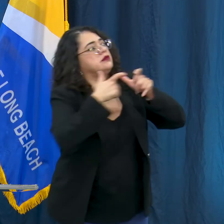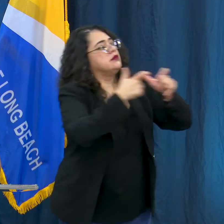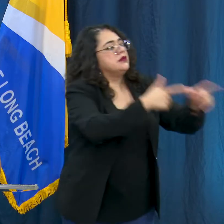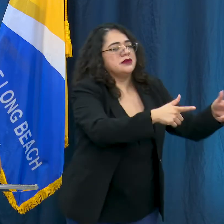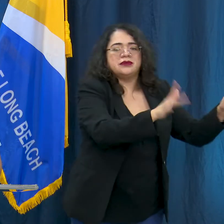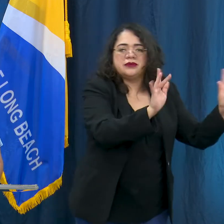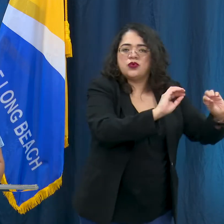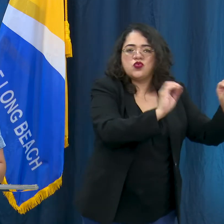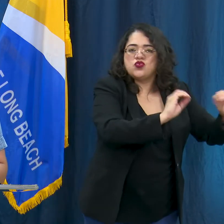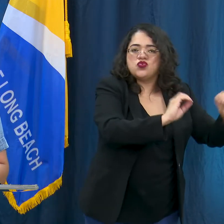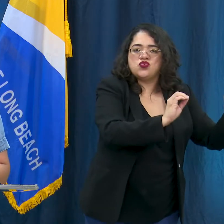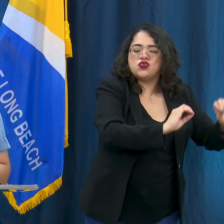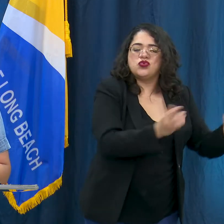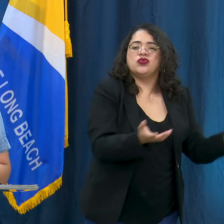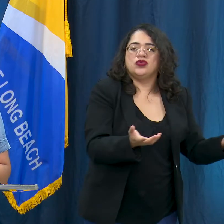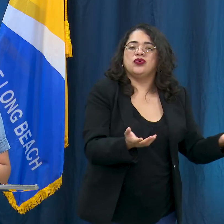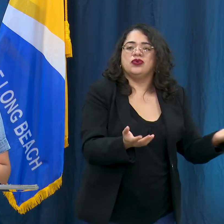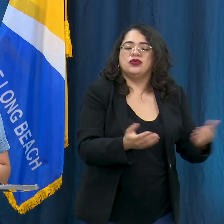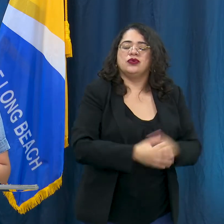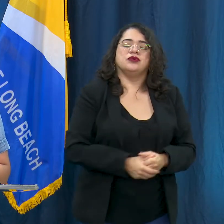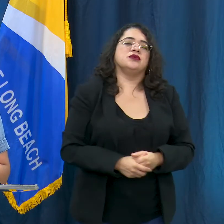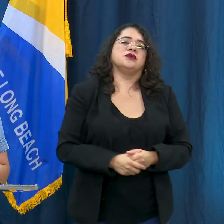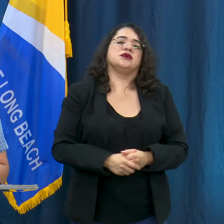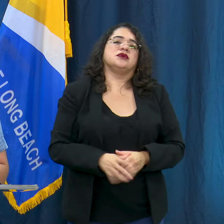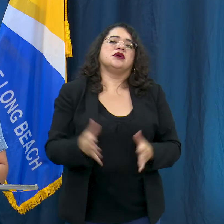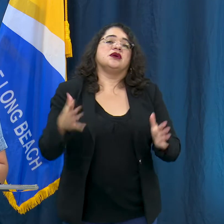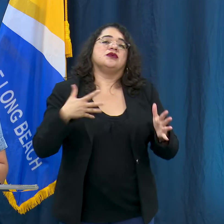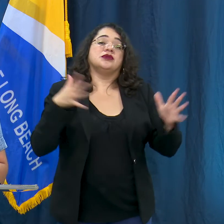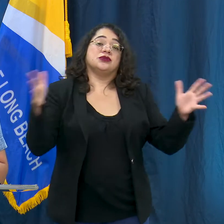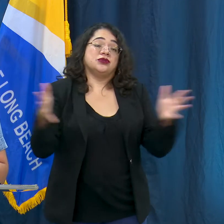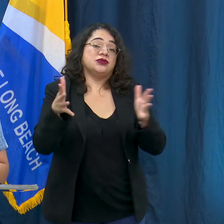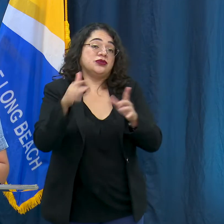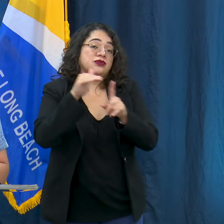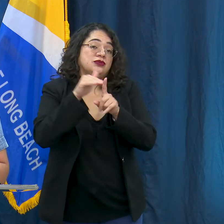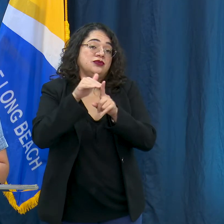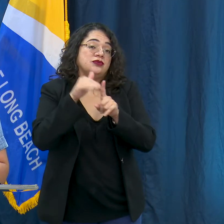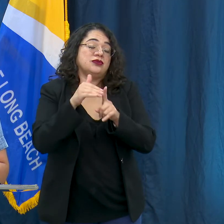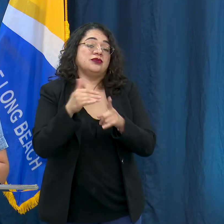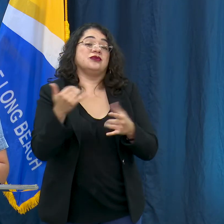so por favor no mess queremos accord RS que en este momento para seguir las or